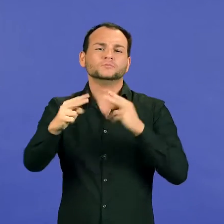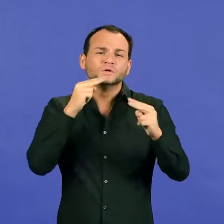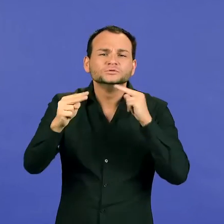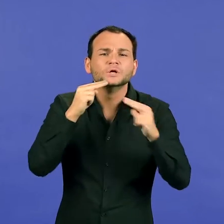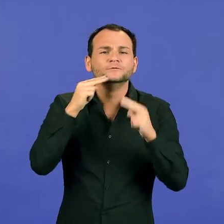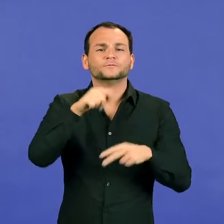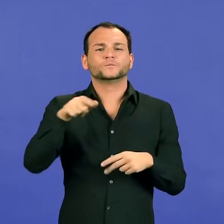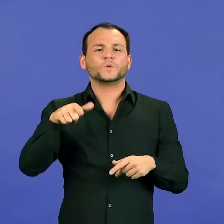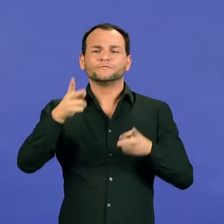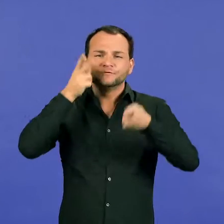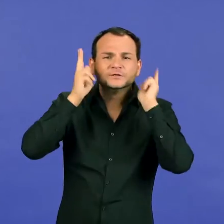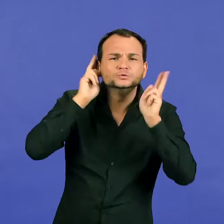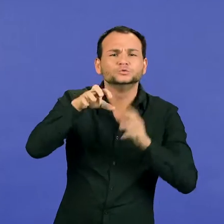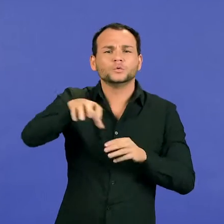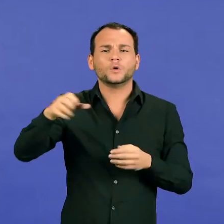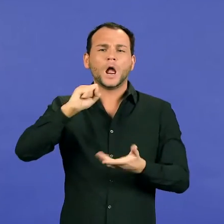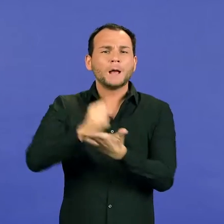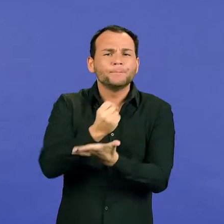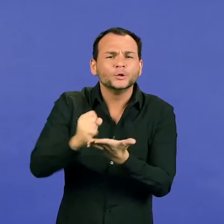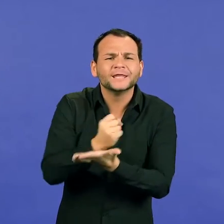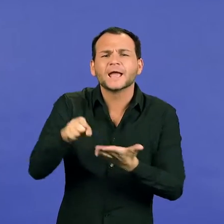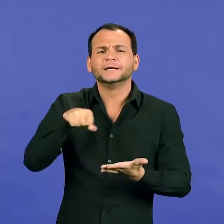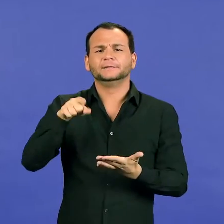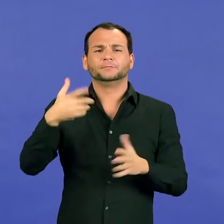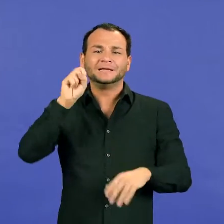werden verschiedene Gebäude entstehen, wie eine Gaststätte, Friseursalon,